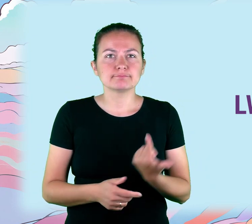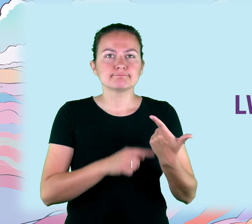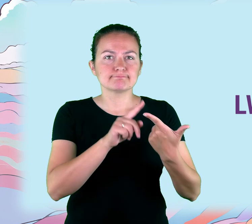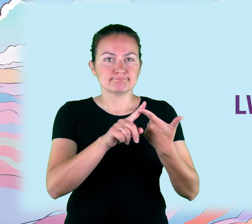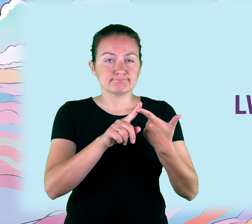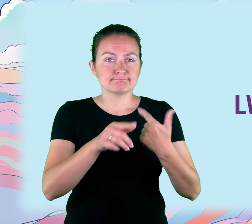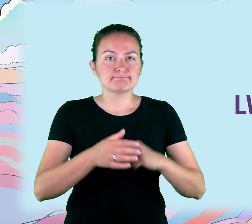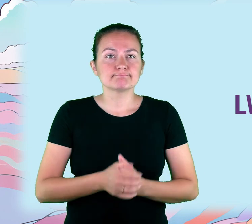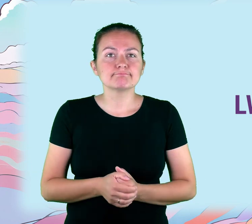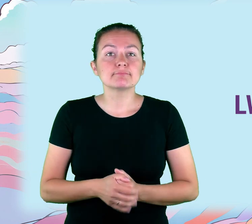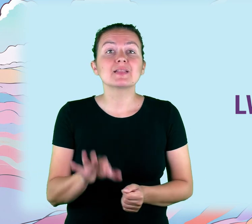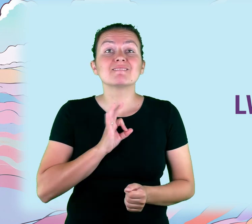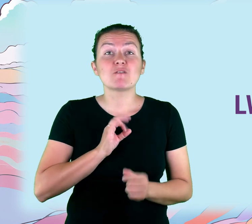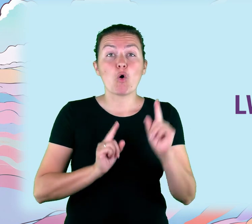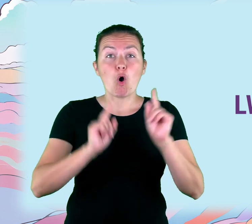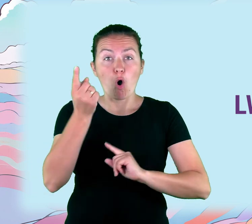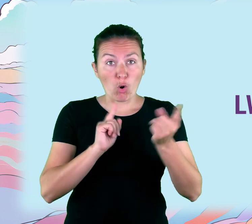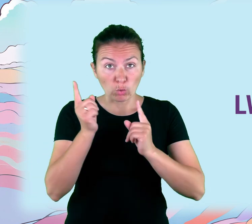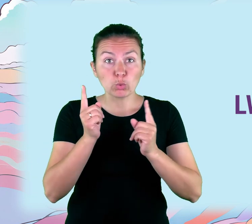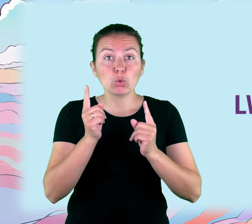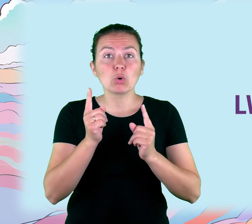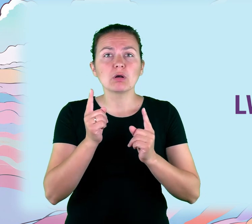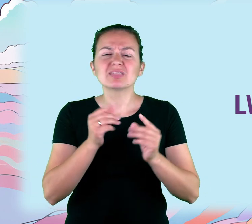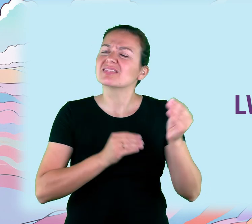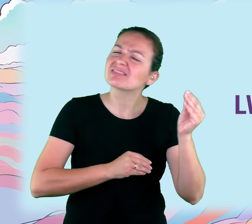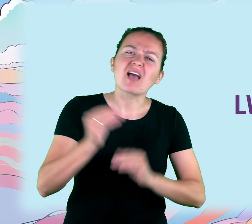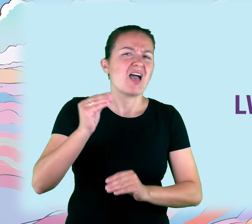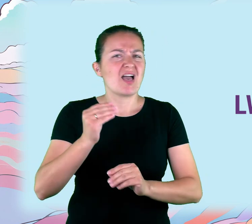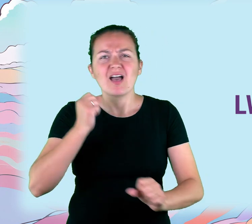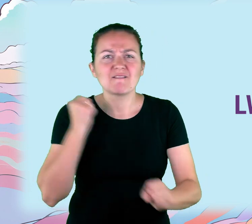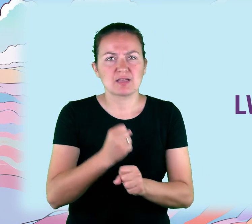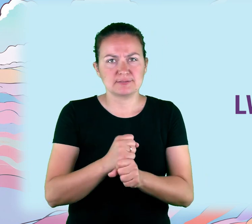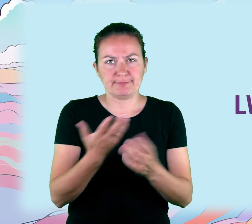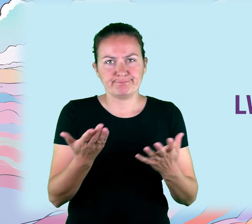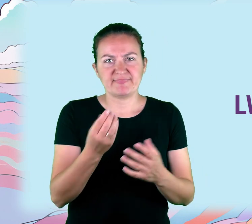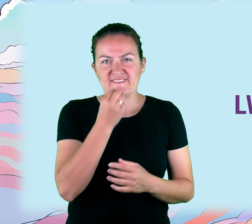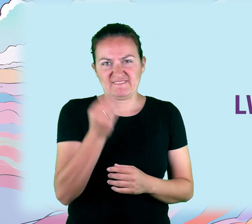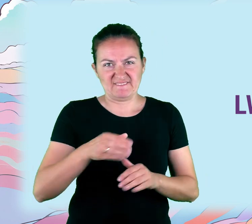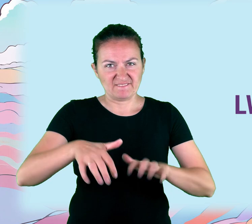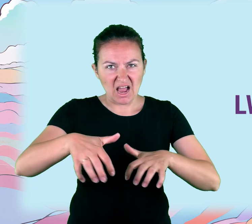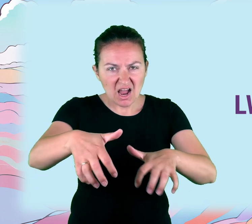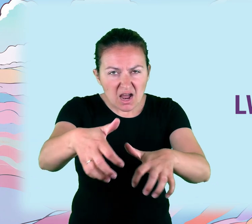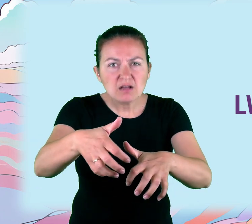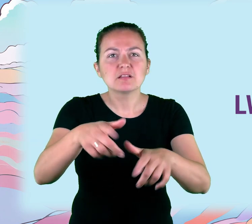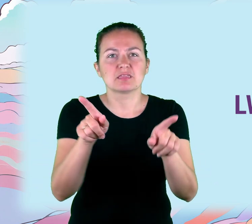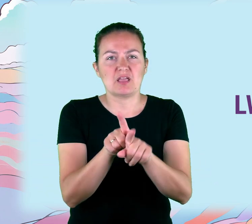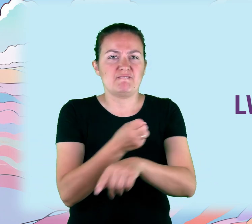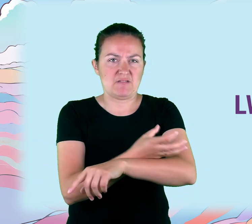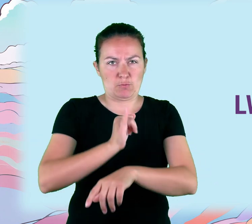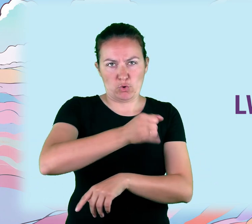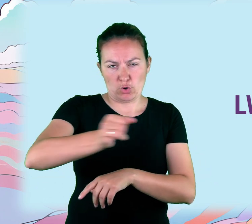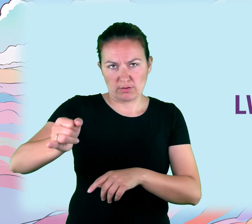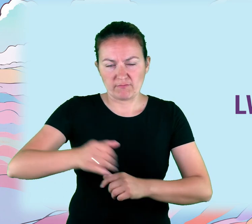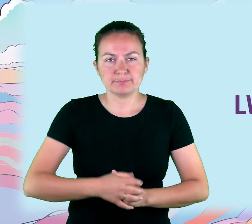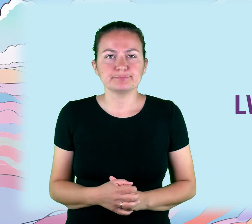2. Lwia część pracy w moim ogrodzie to wyrywanie chwastów i podlewanie warzyw.